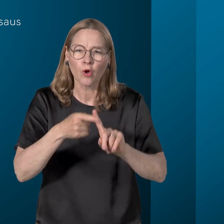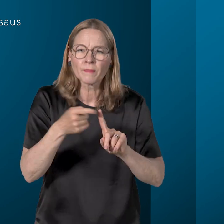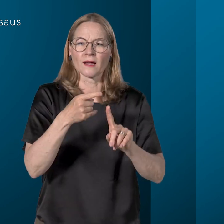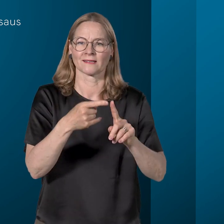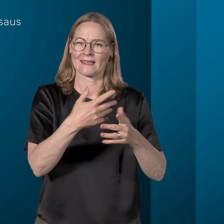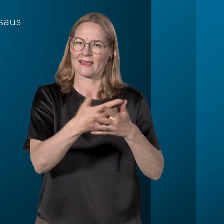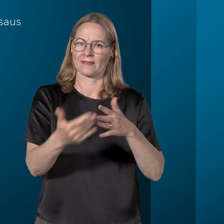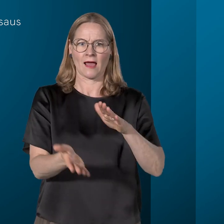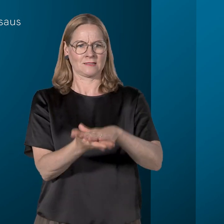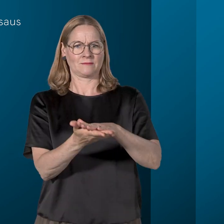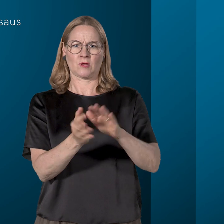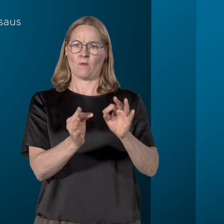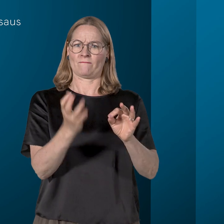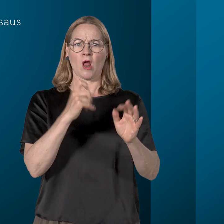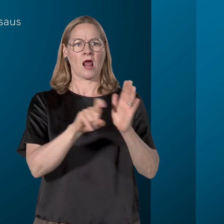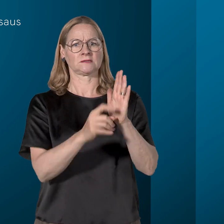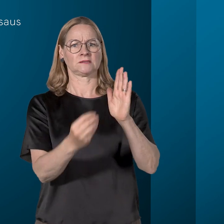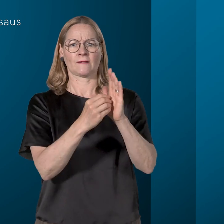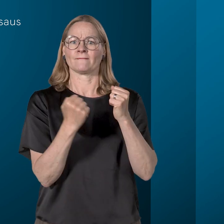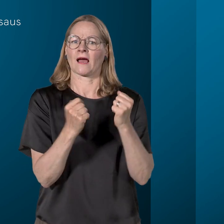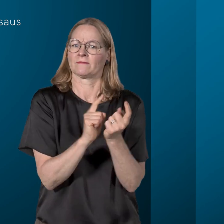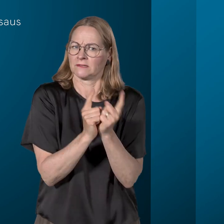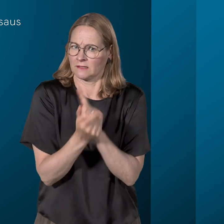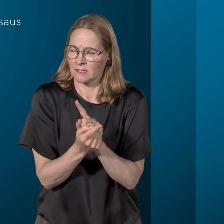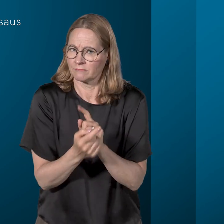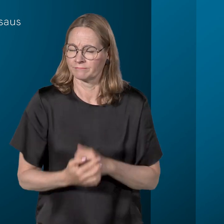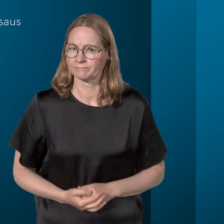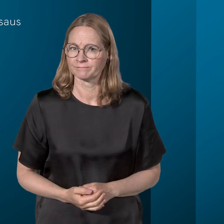joilla kotoperäisten kielten asemaa voitaisiin lainsäädännössä vahvistaa.